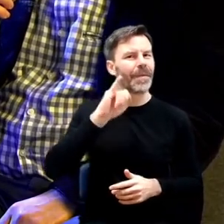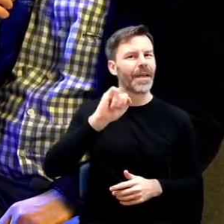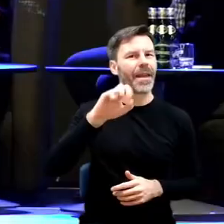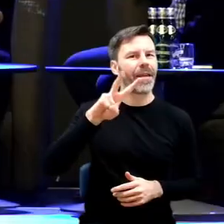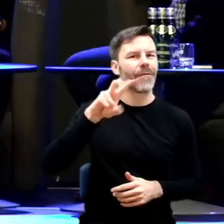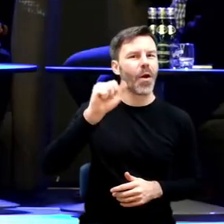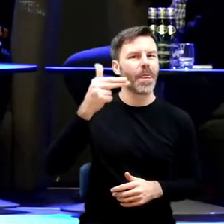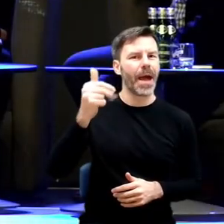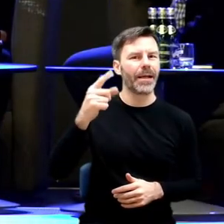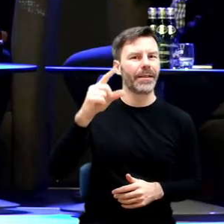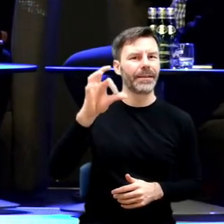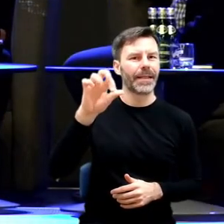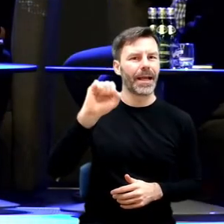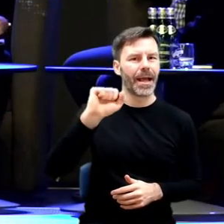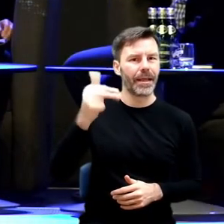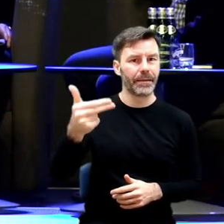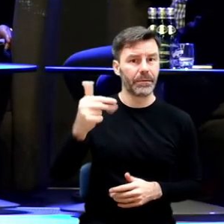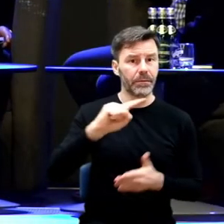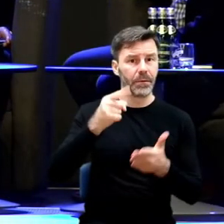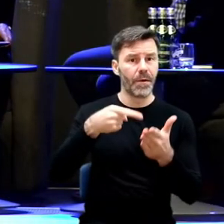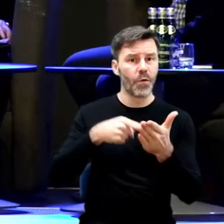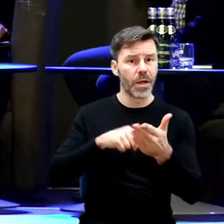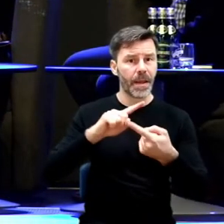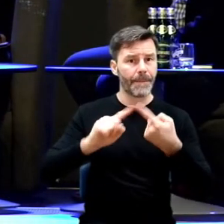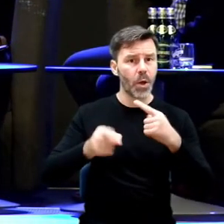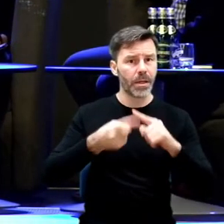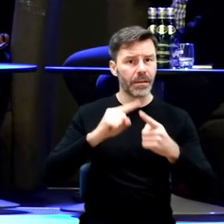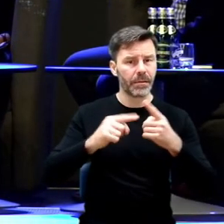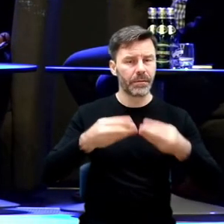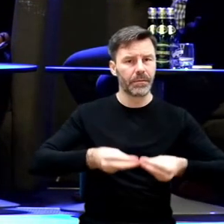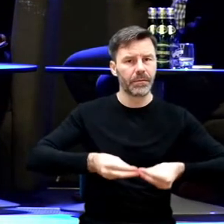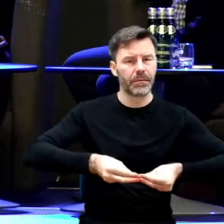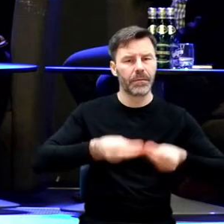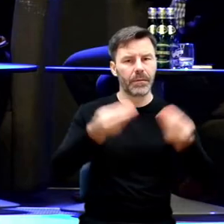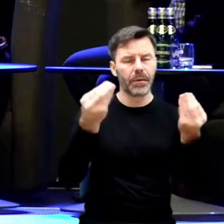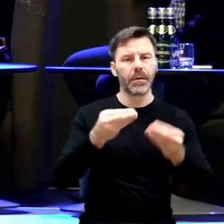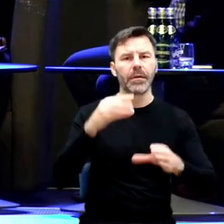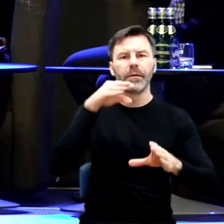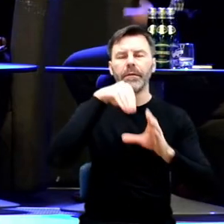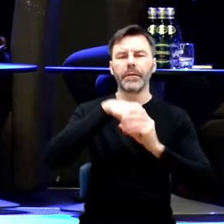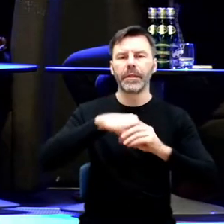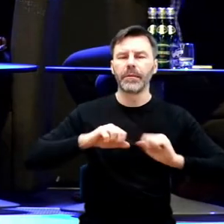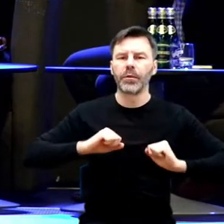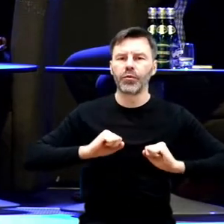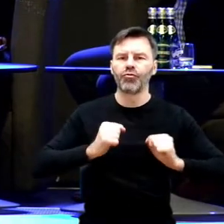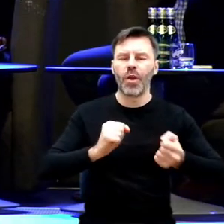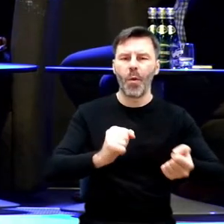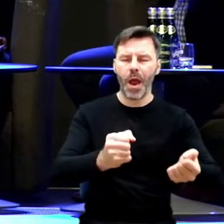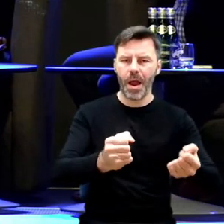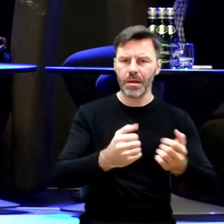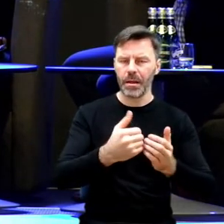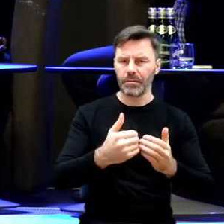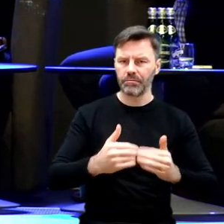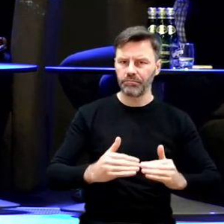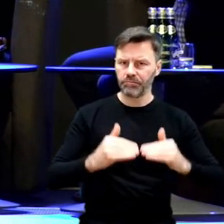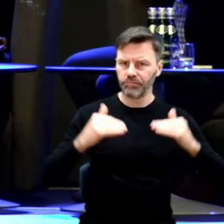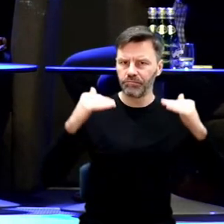No właśnie o tą politykę rozwoju, o te działania na poziomie zarządczym. Jakie one właściwie mają znaczenie? Bo jak tak popatrzymy,